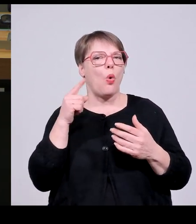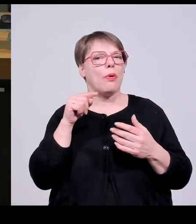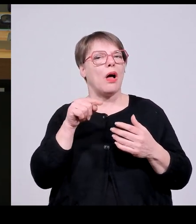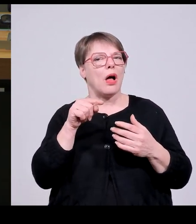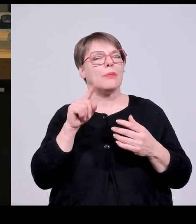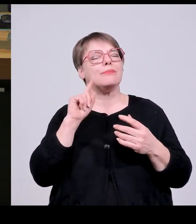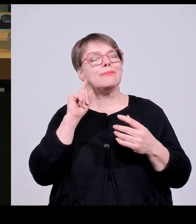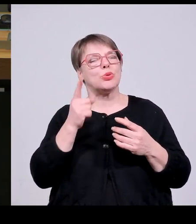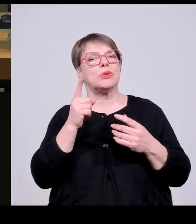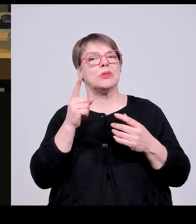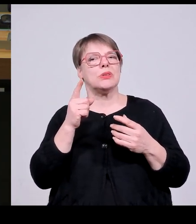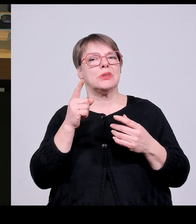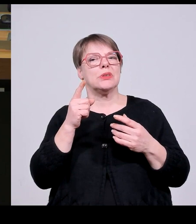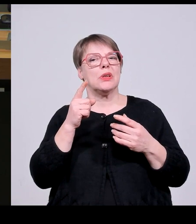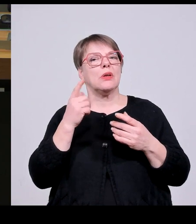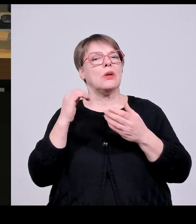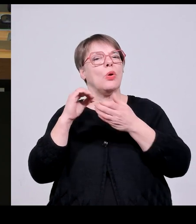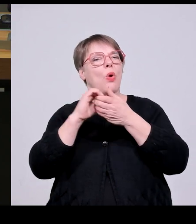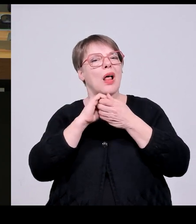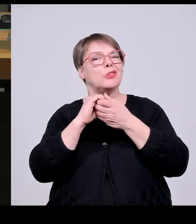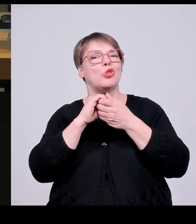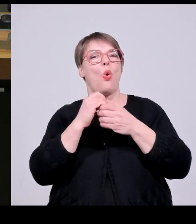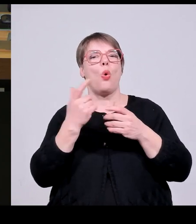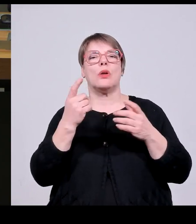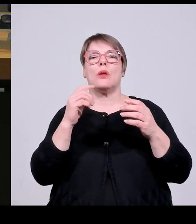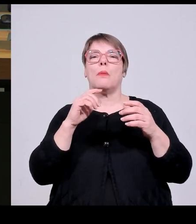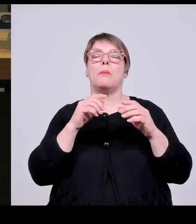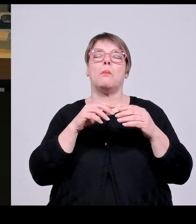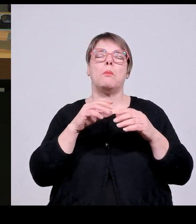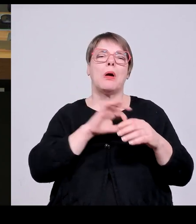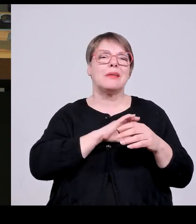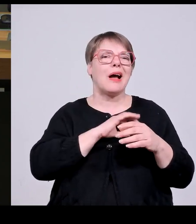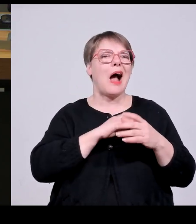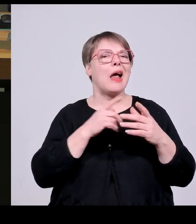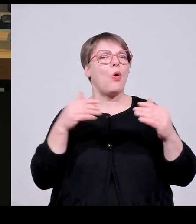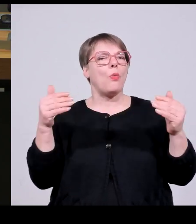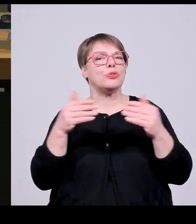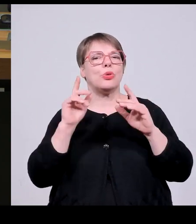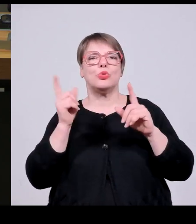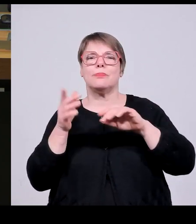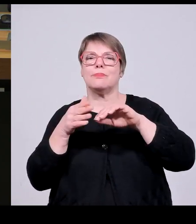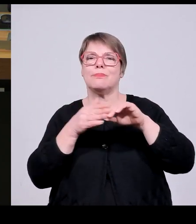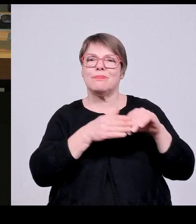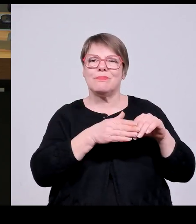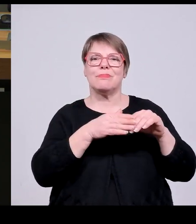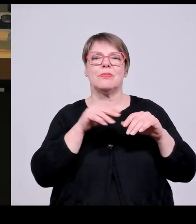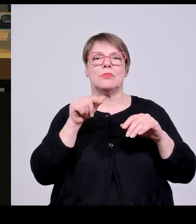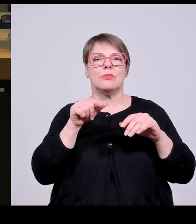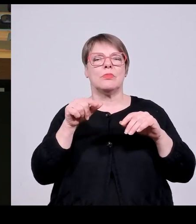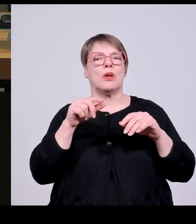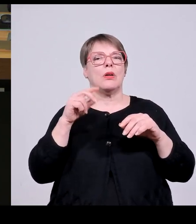abgibt. Das wäre ein Verstoß gegen das Demokratieprinzip, und da bin ich am Ausgangspunkt meiner Rede.